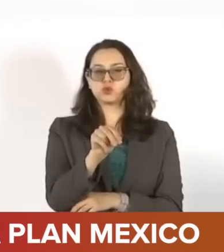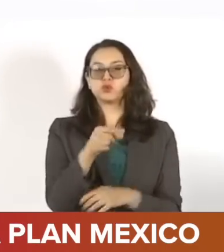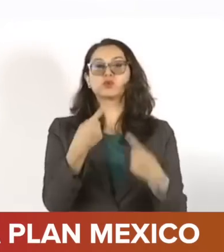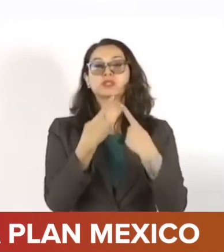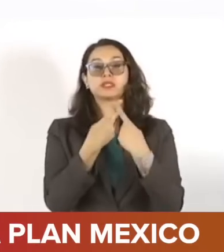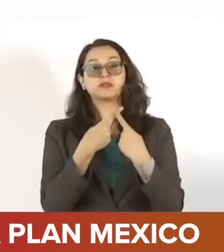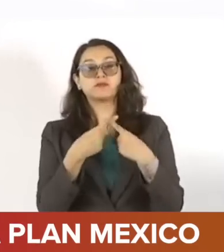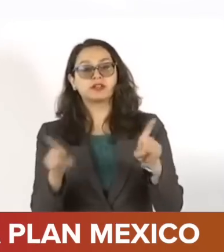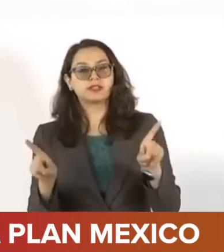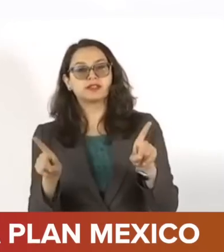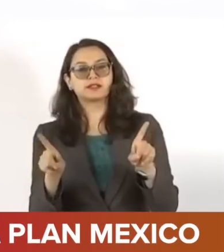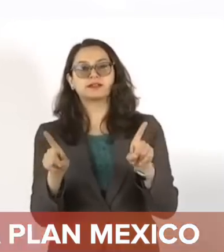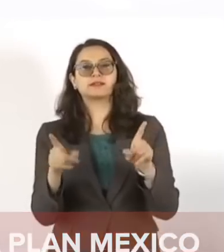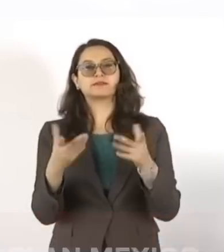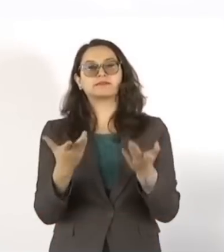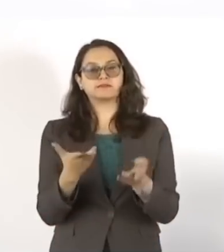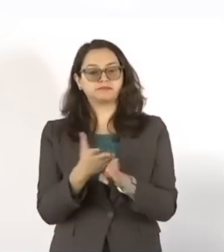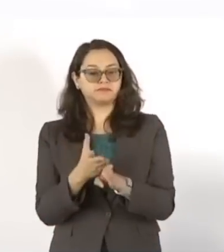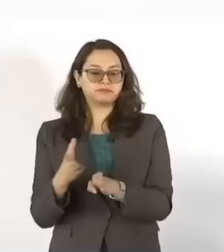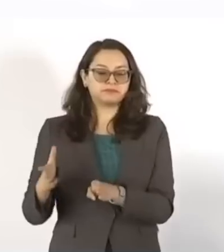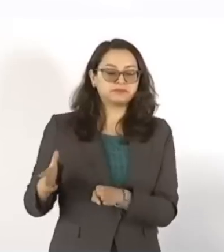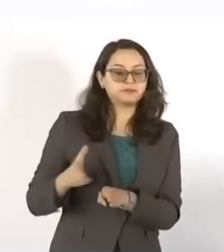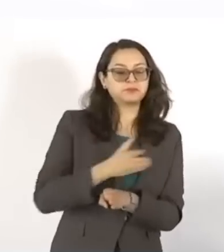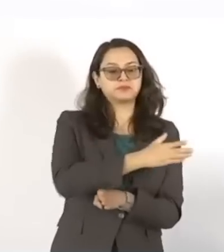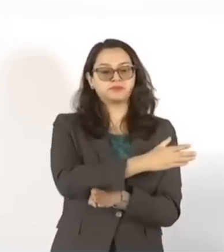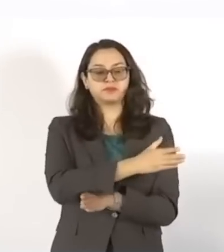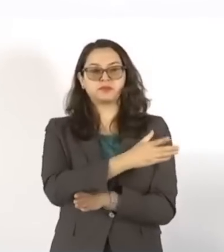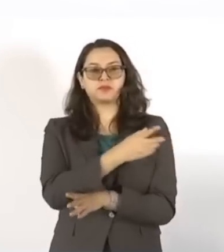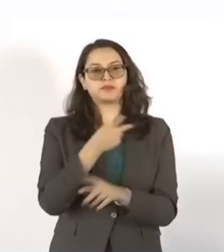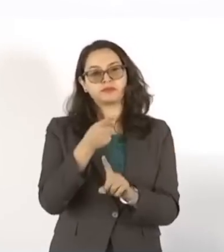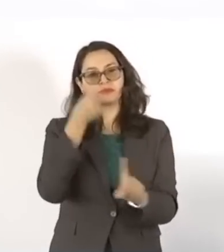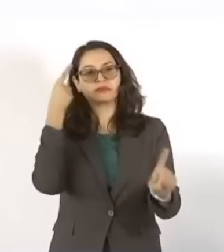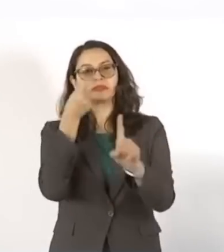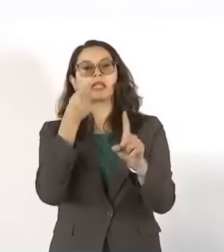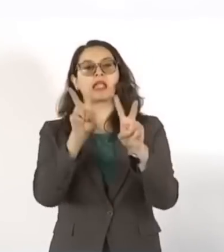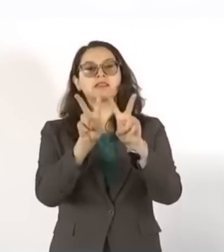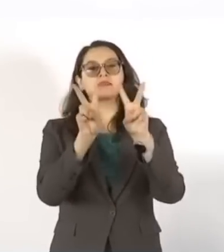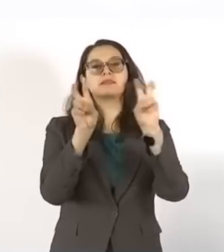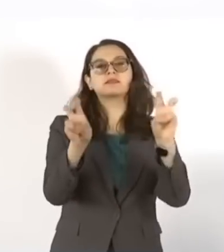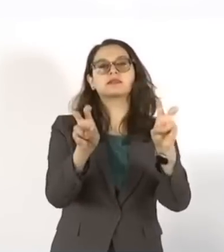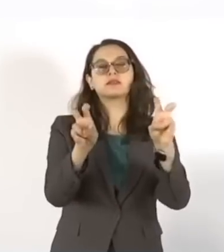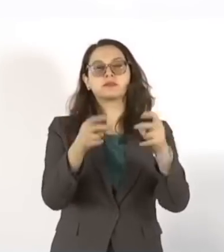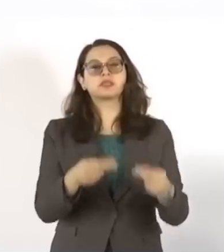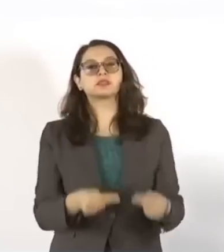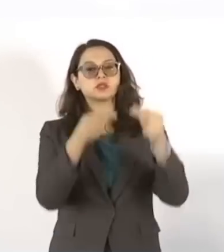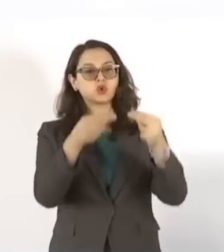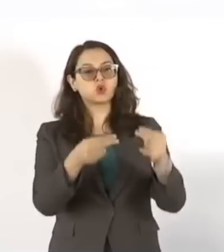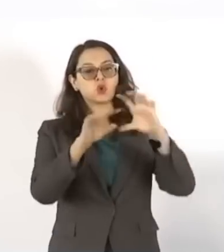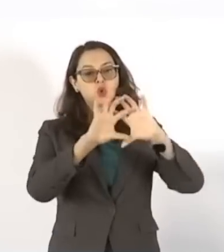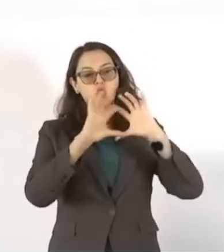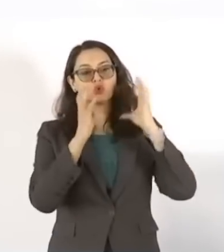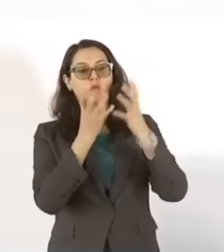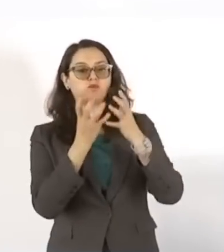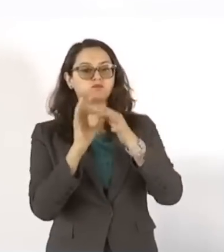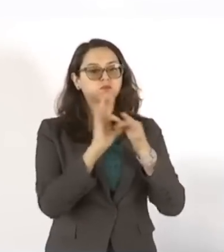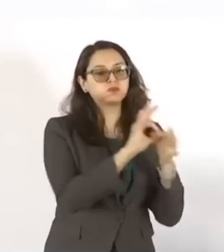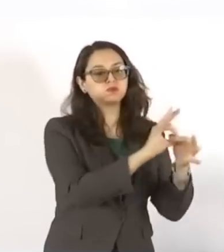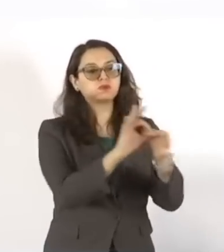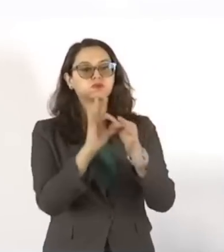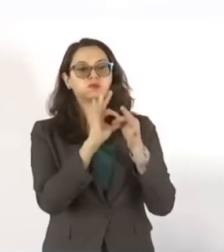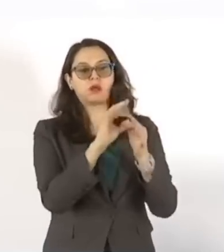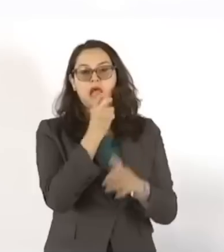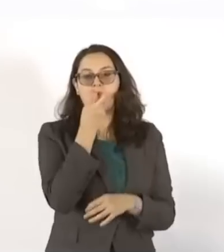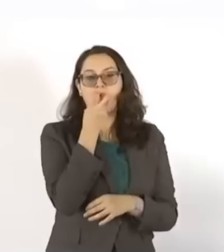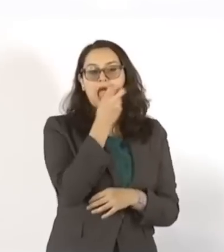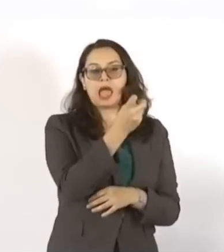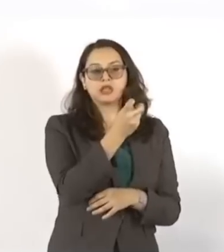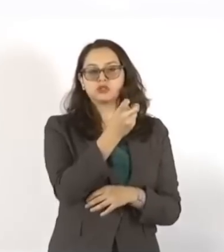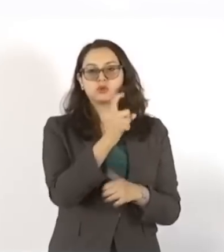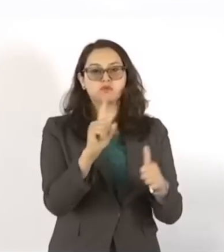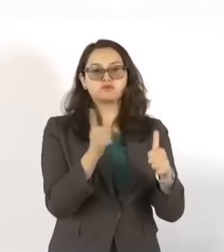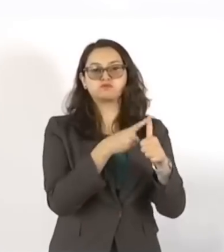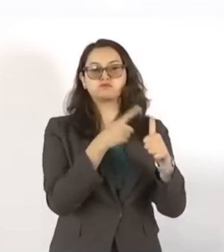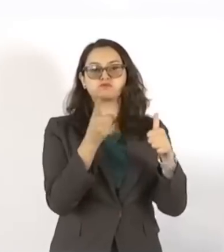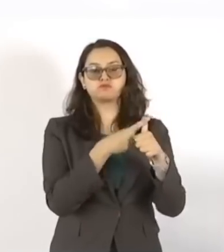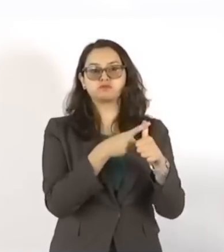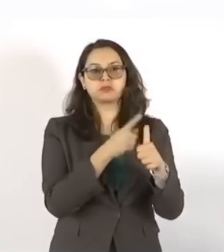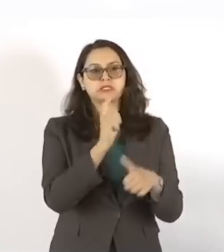un periodo en donde la globalización representaba que se produjera en cualquier lugar del mundo no